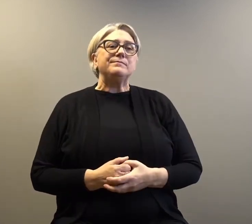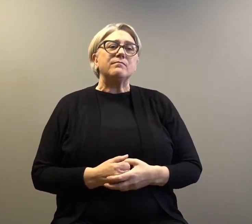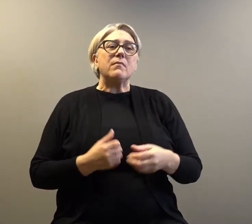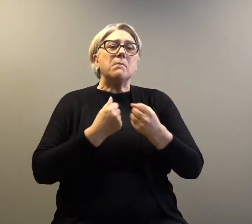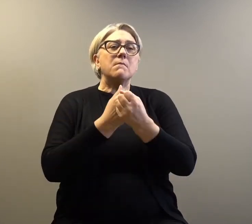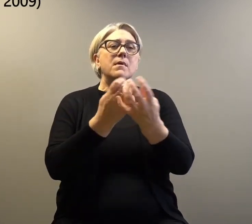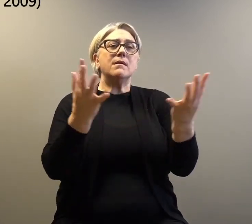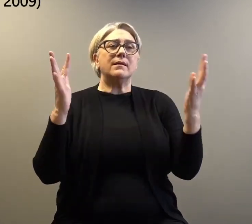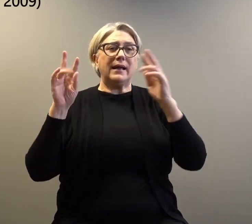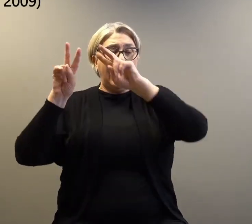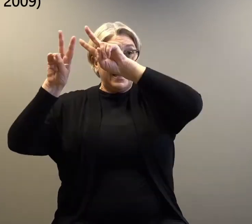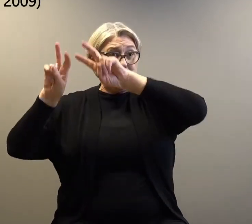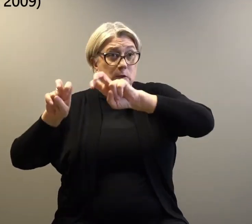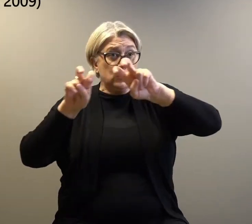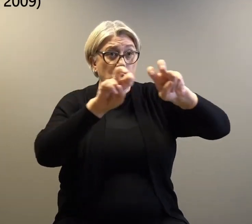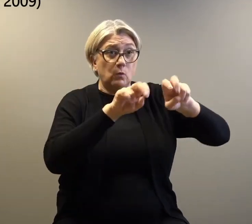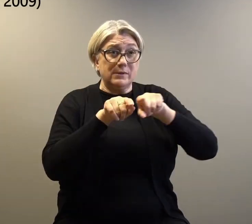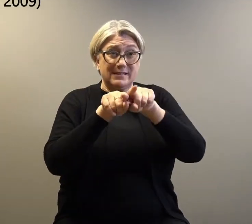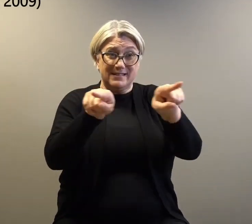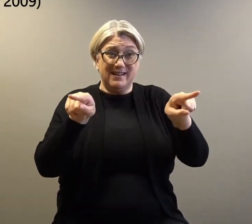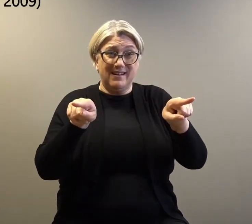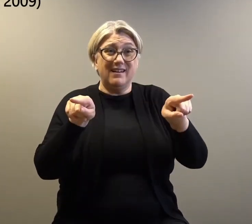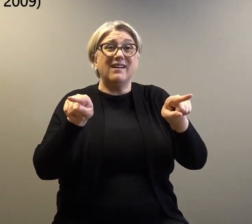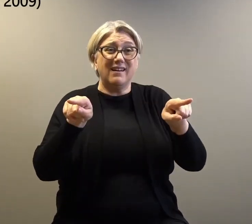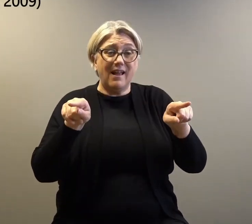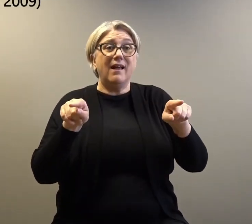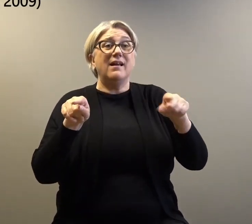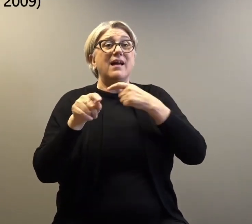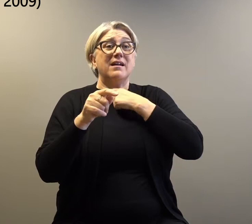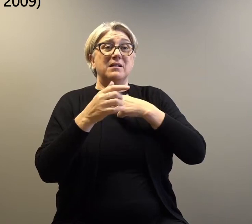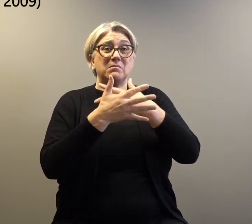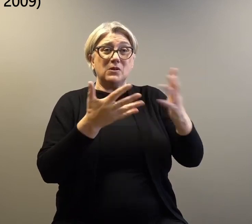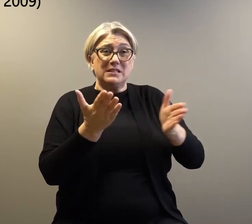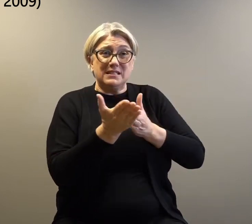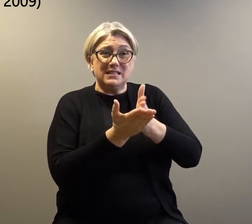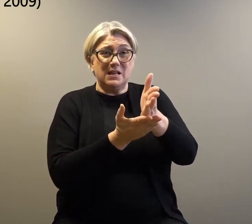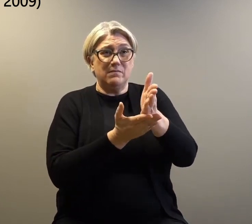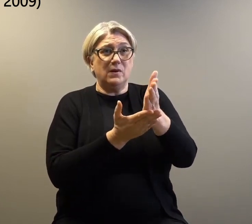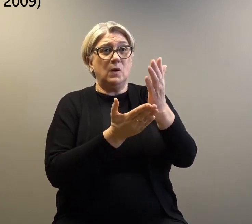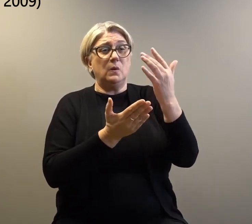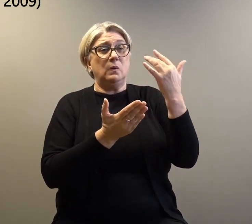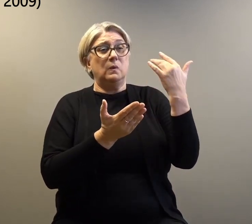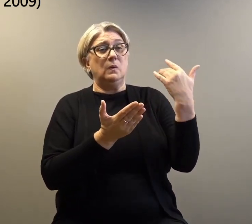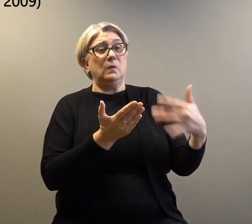Margar rannsóknir sýndu að raddmálsstefnan sem